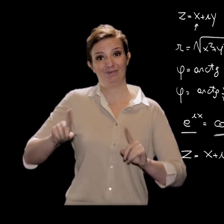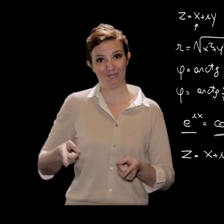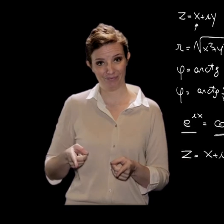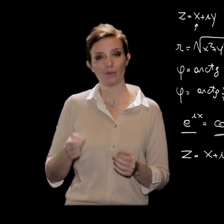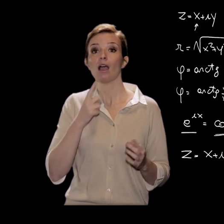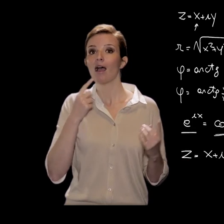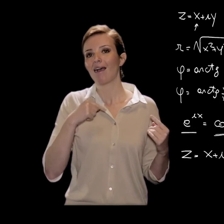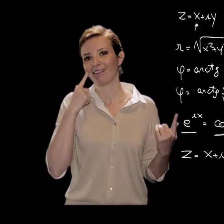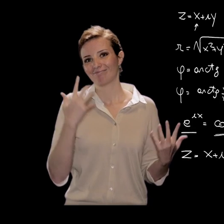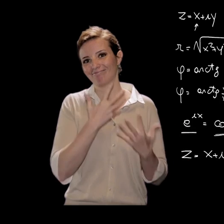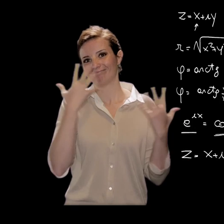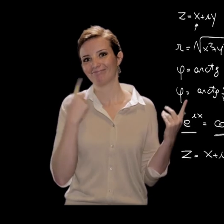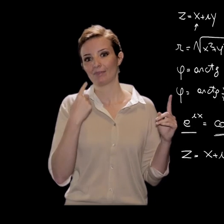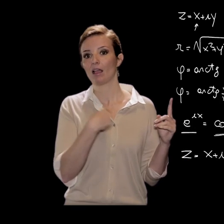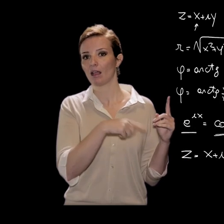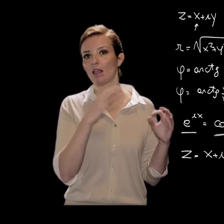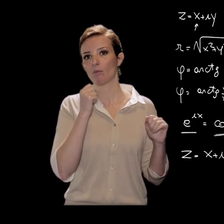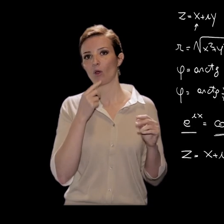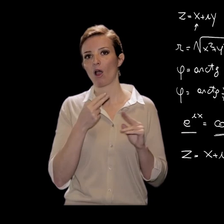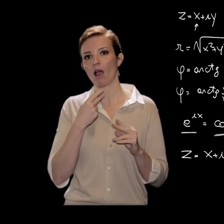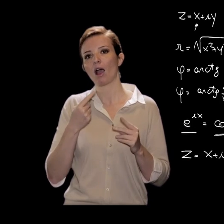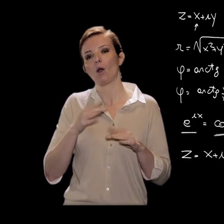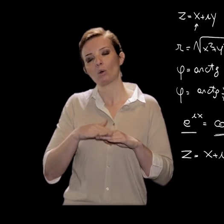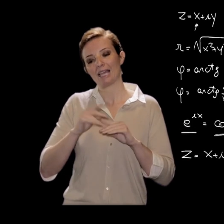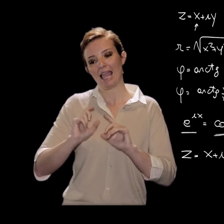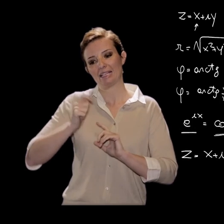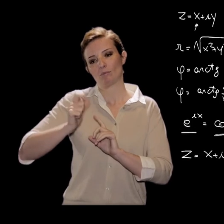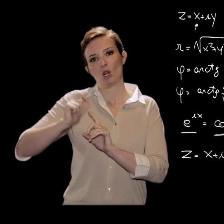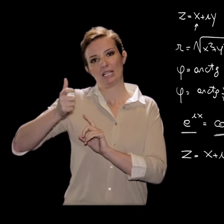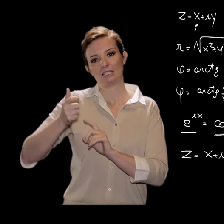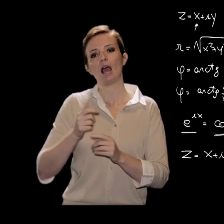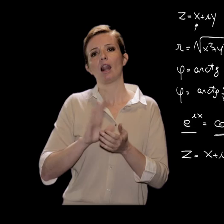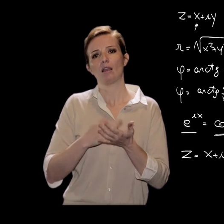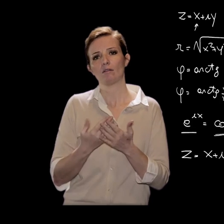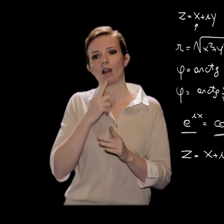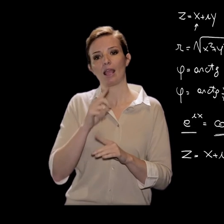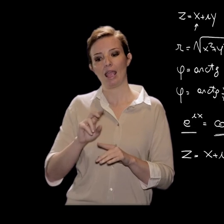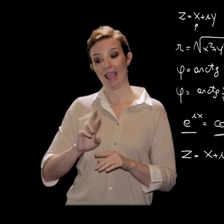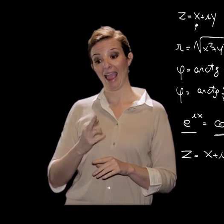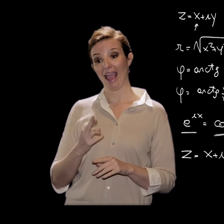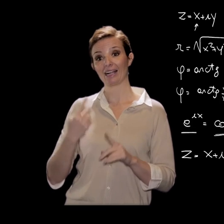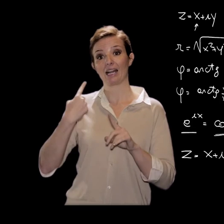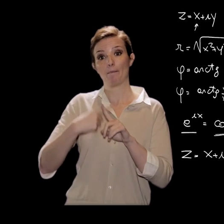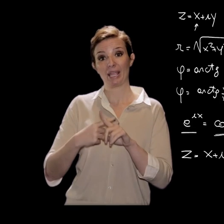allora esso può essere definito anche in forma esponenziale.